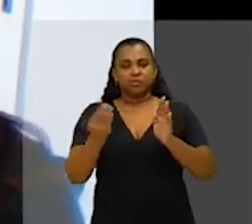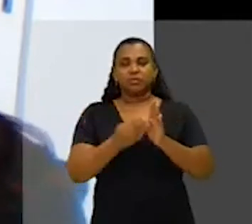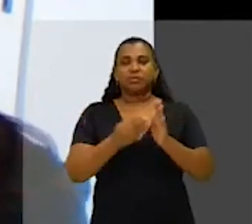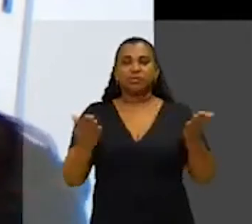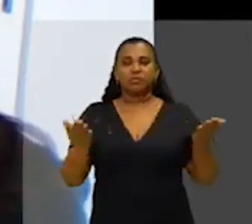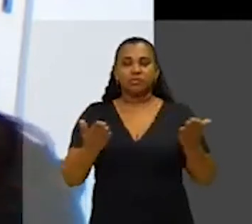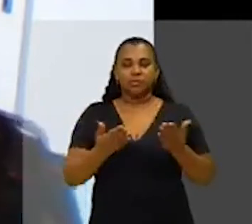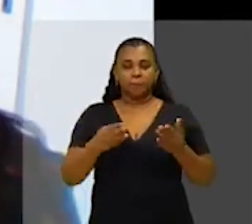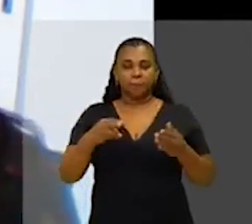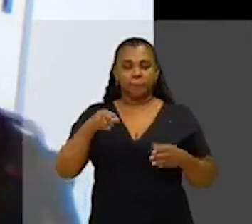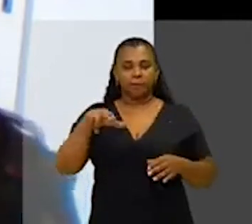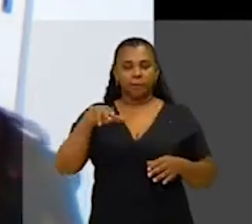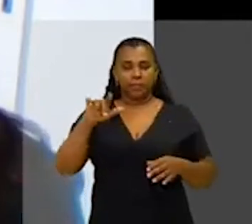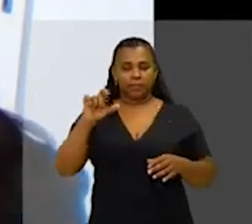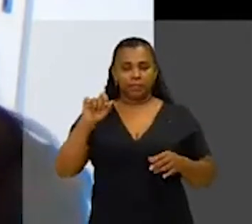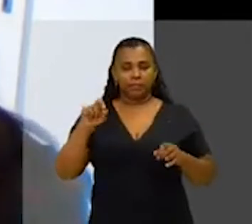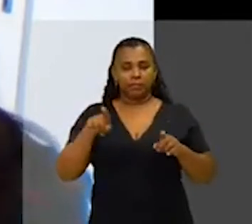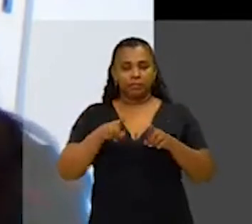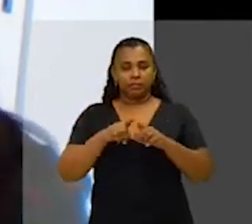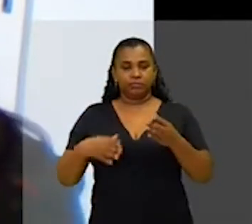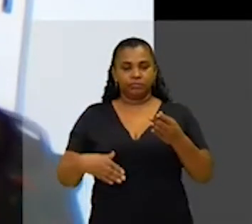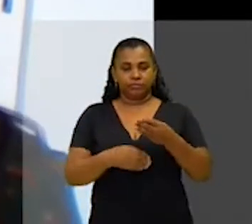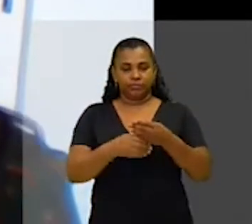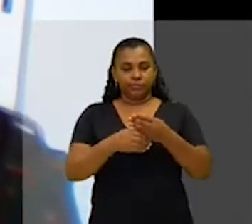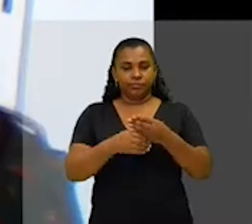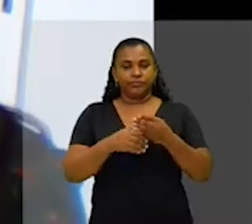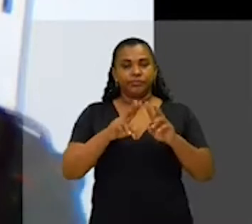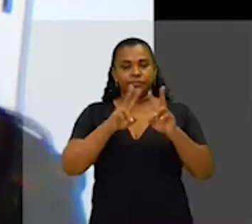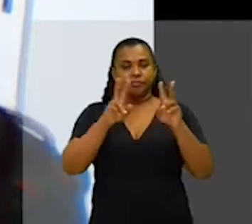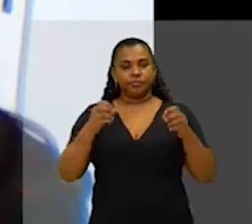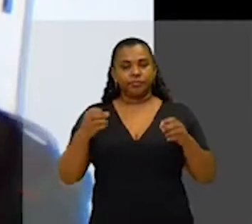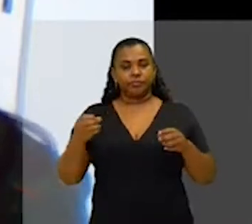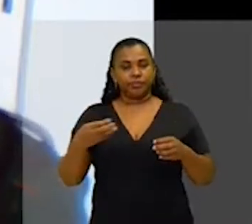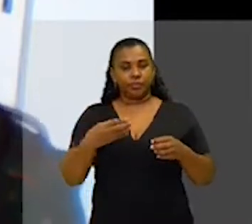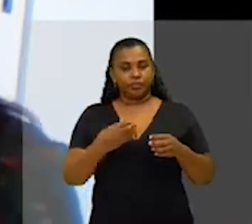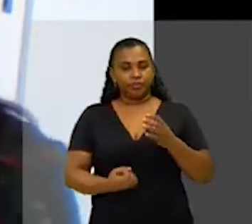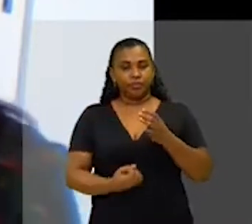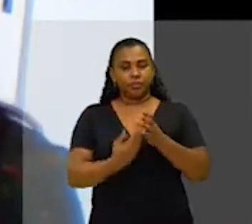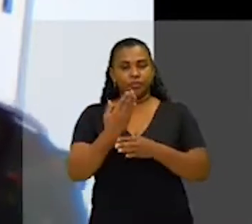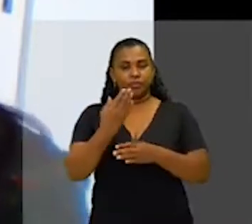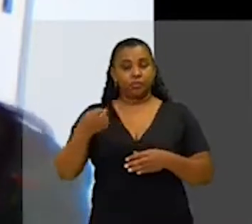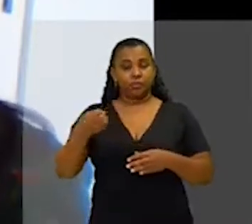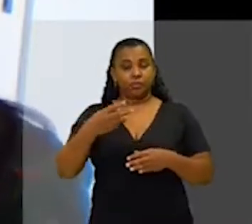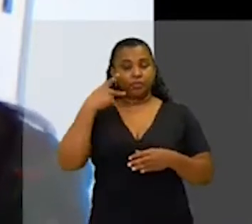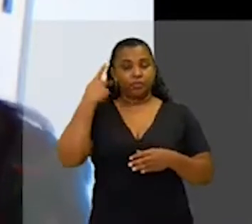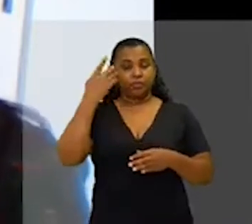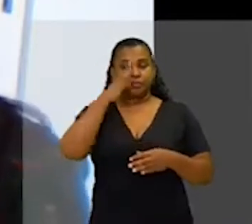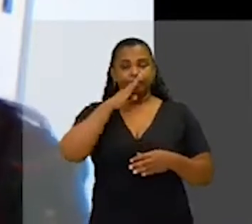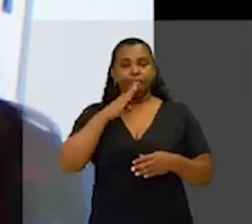também importante. É um tem conosco é uma inventividade da política brasileira então